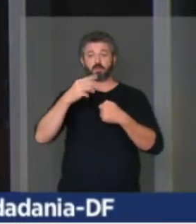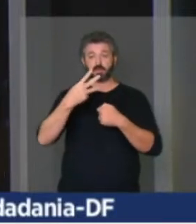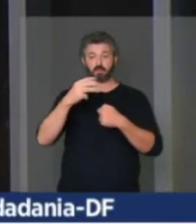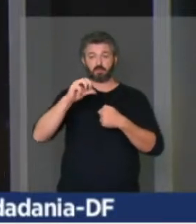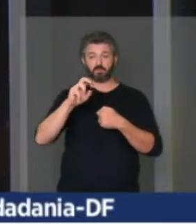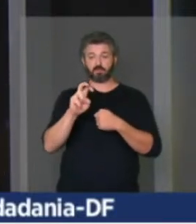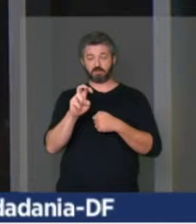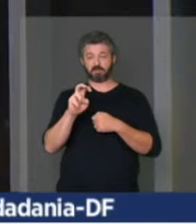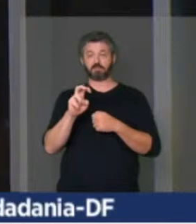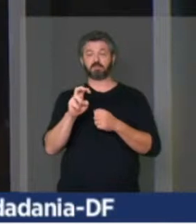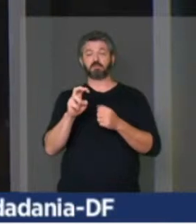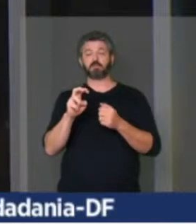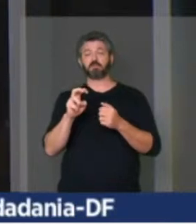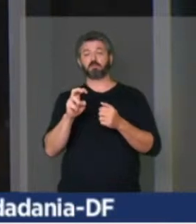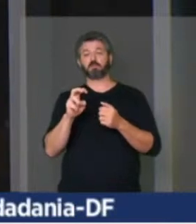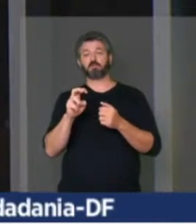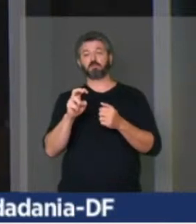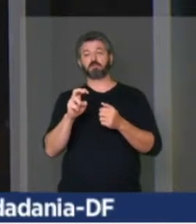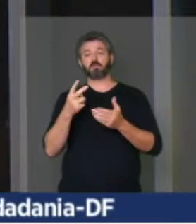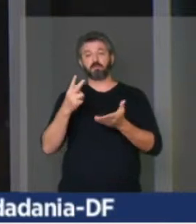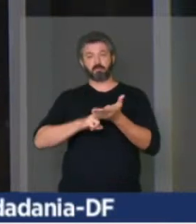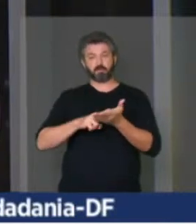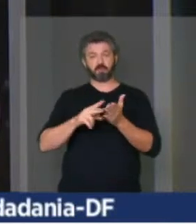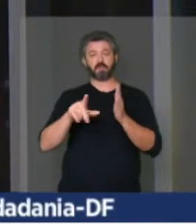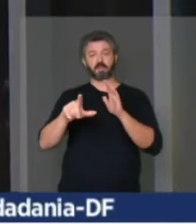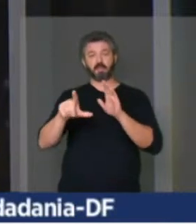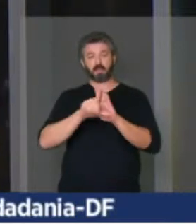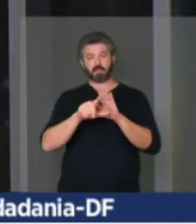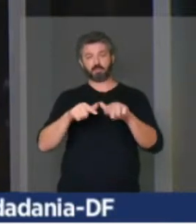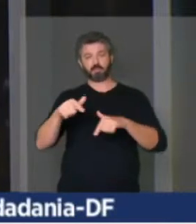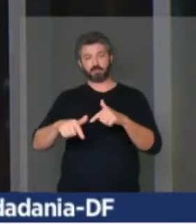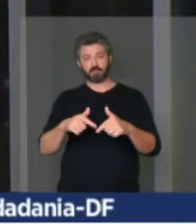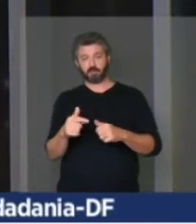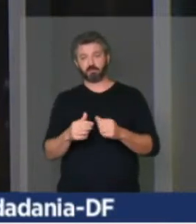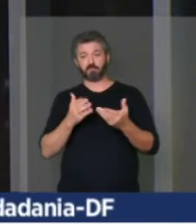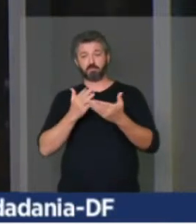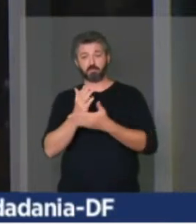TRABALHO. APROVADA PELO DECRETO-LEI N° 5452, DO DIA